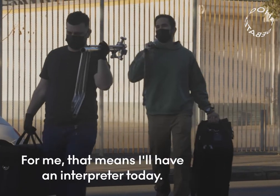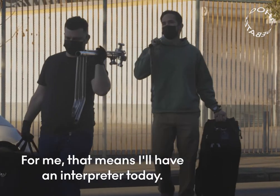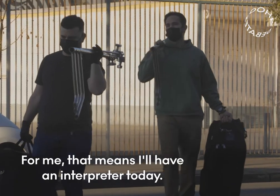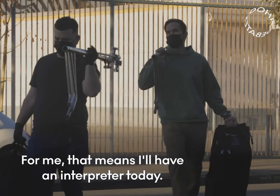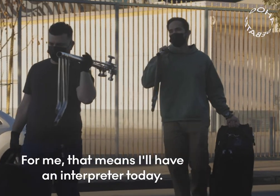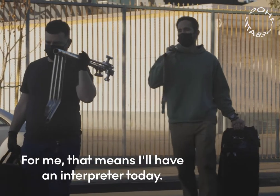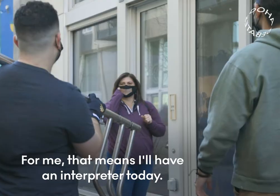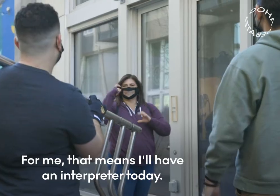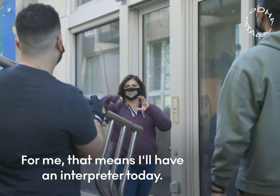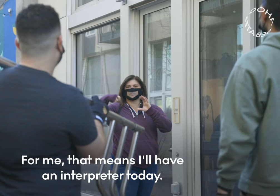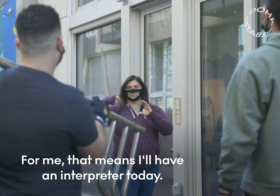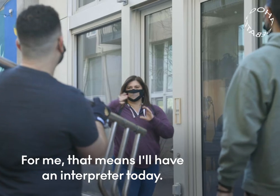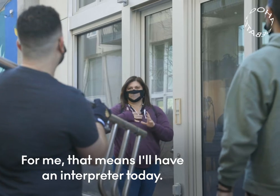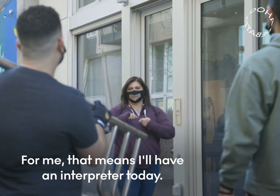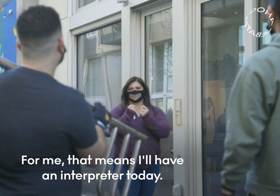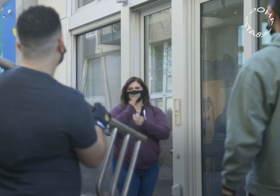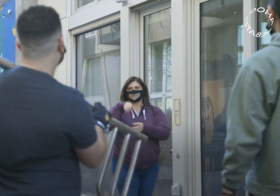بالنسبة لي، هذا يعني أنه سيكون لديّ مترجم فوري اليوم.